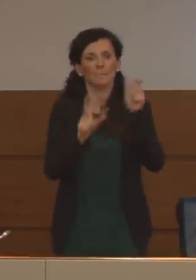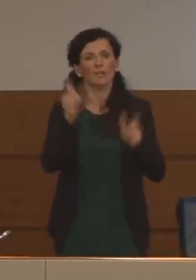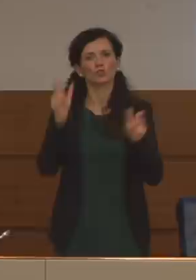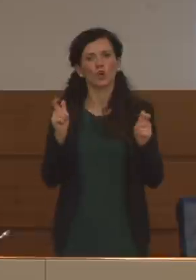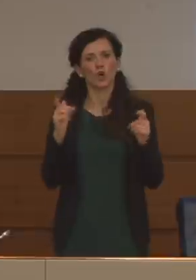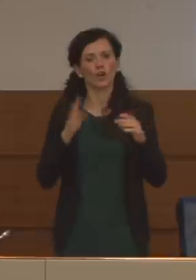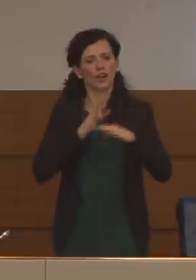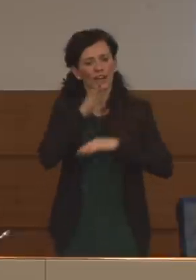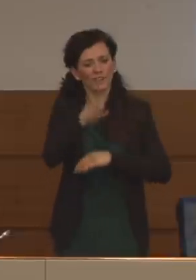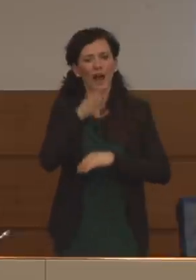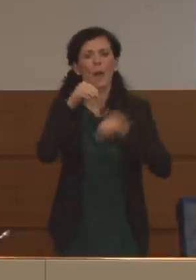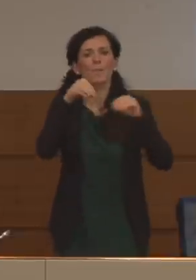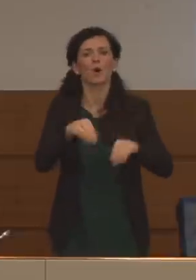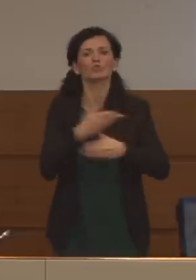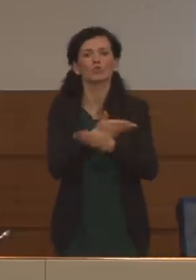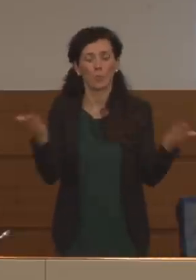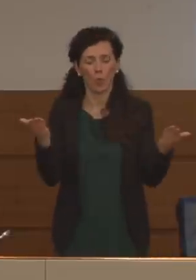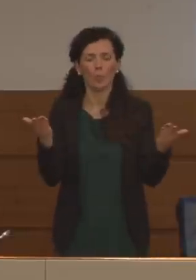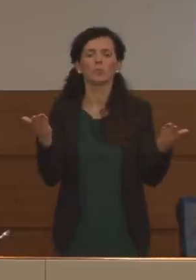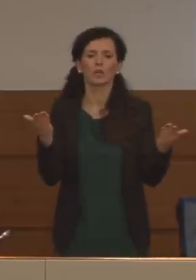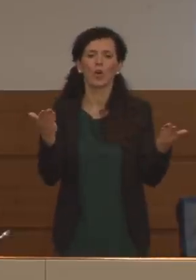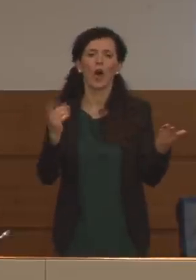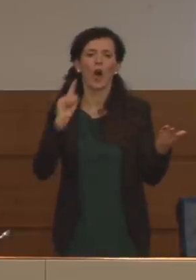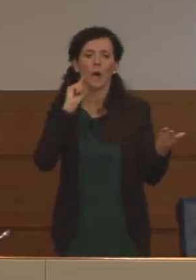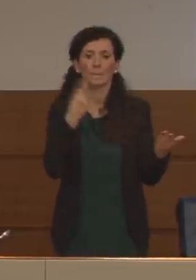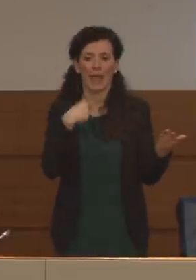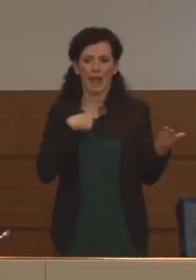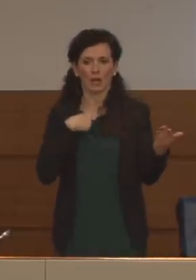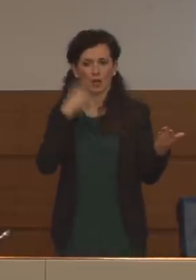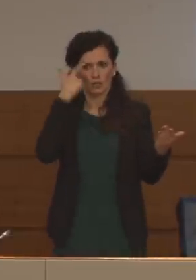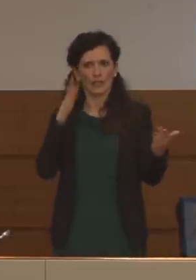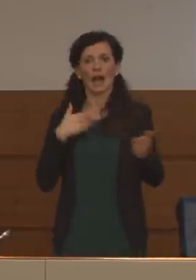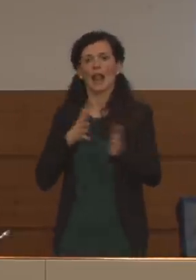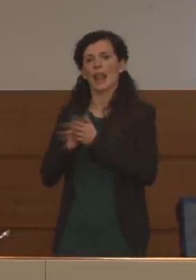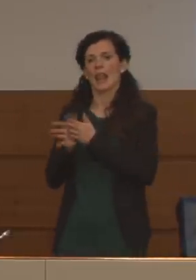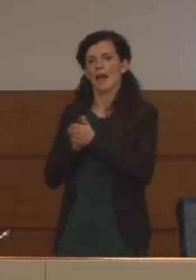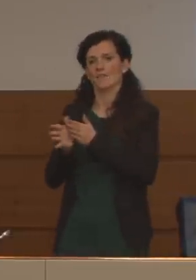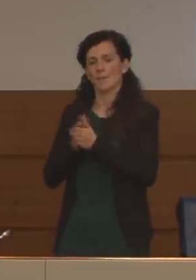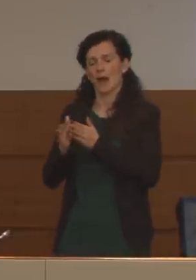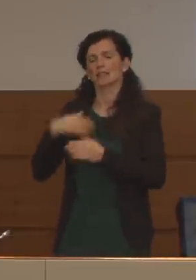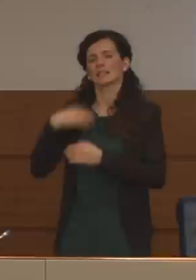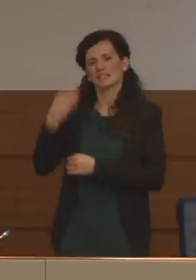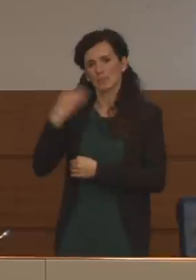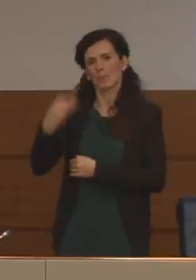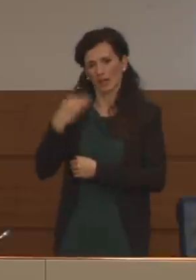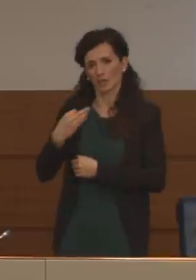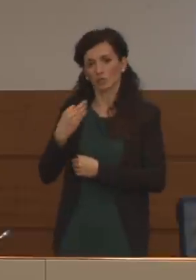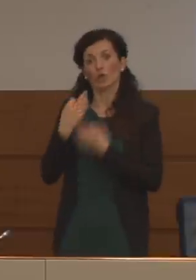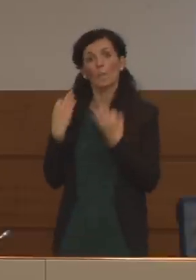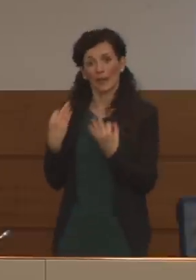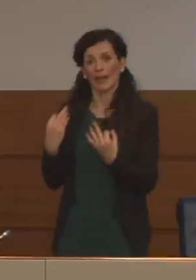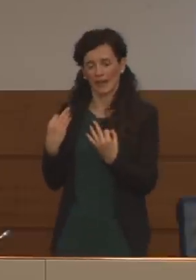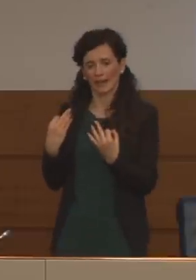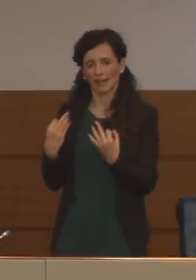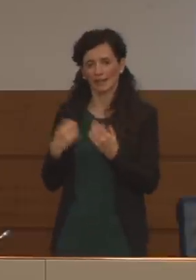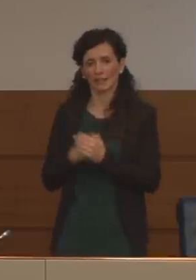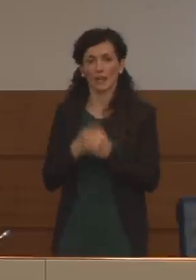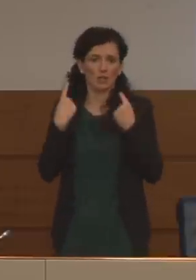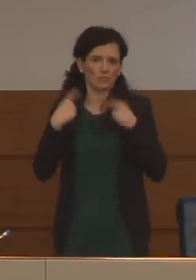la miglior prevenzione è quella di lavarsi le mani frequentemente in maniera corretta. Quindi questo è un elemento credo